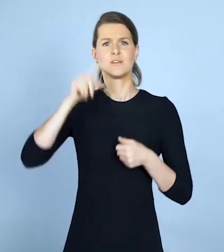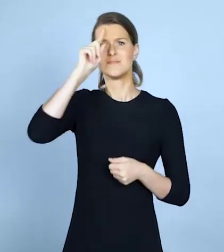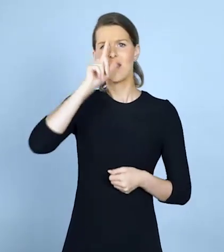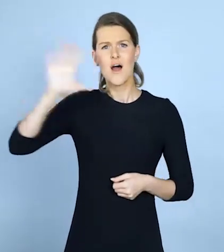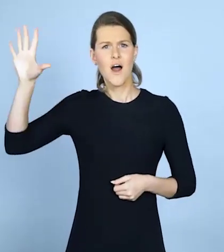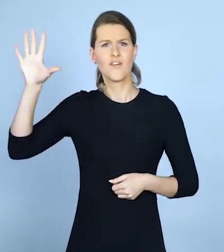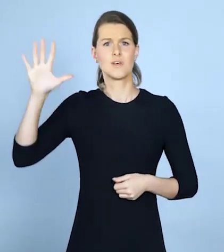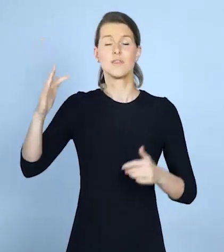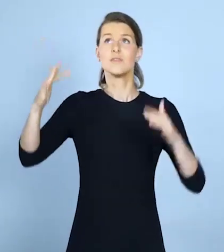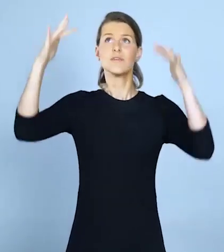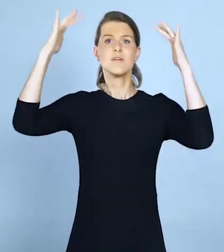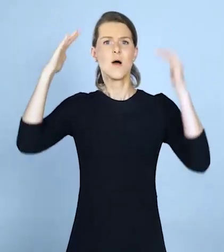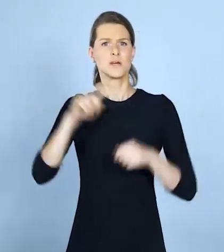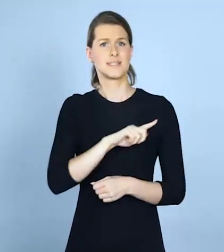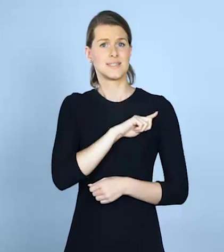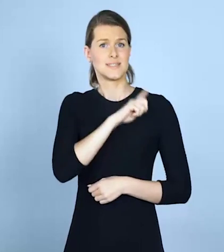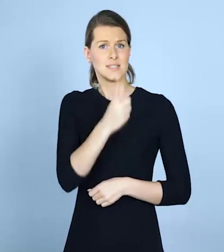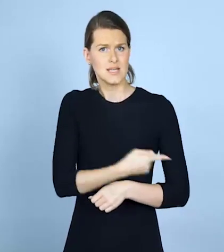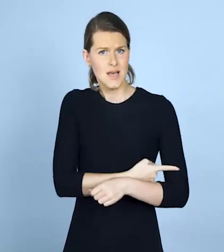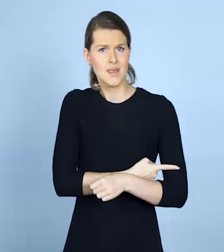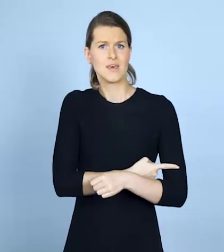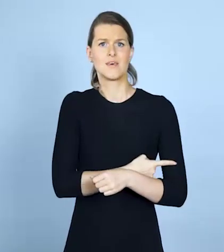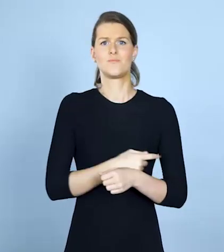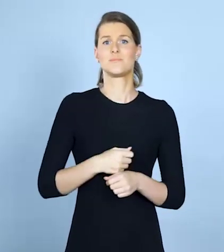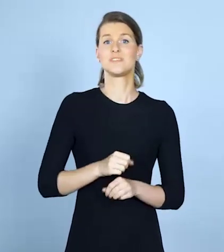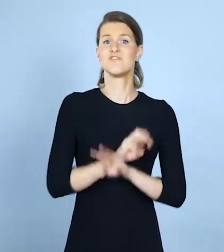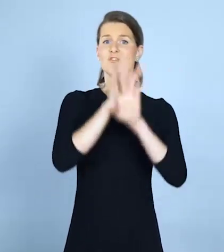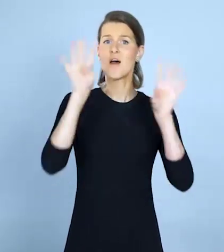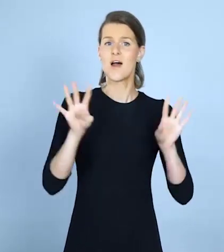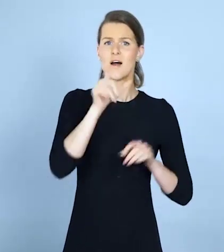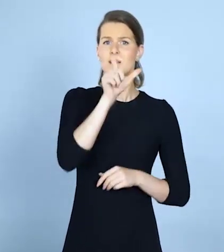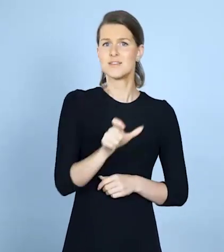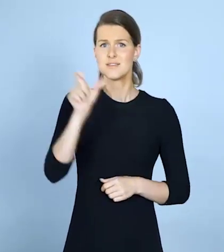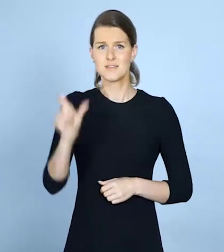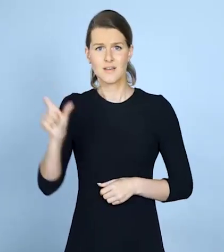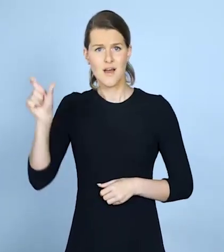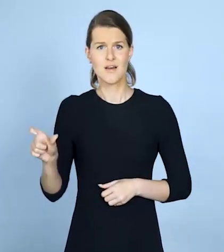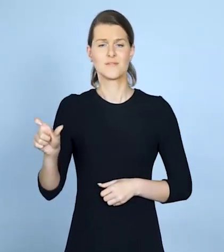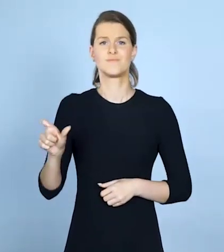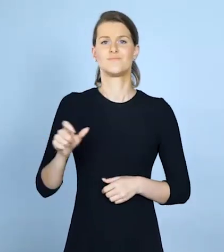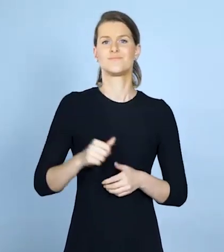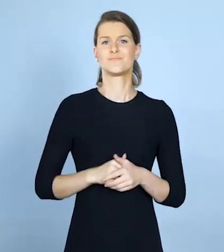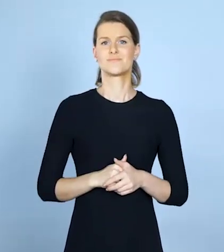божественная слава, небесные силы и существа.